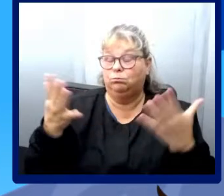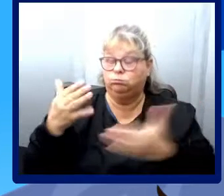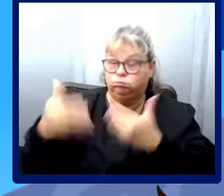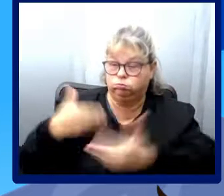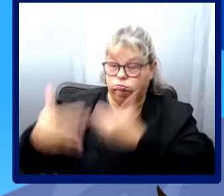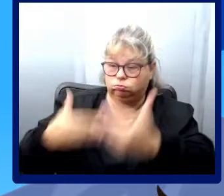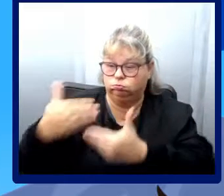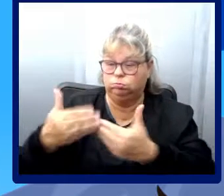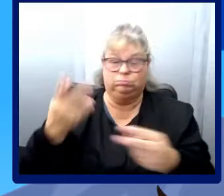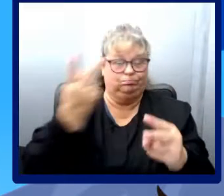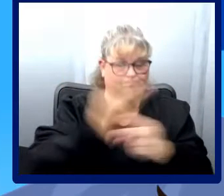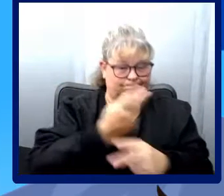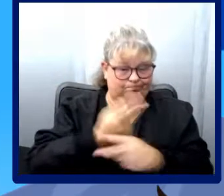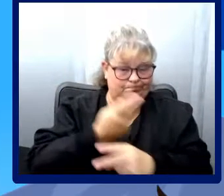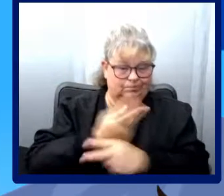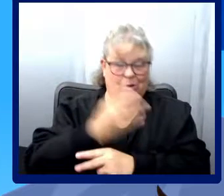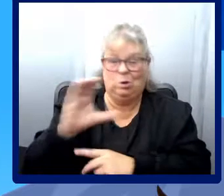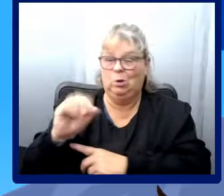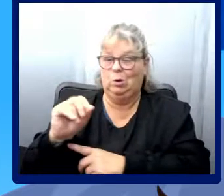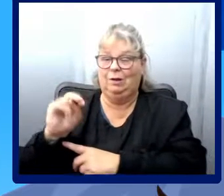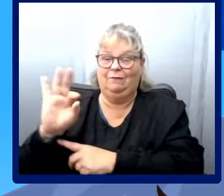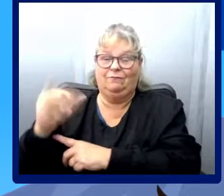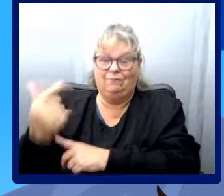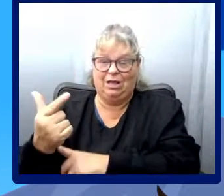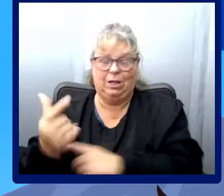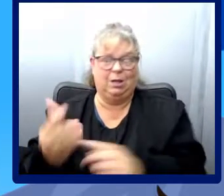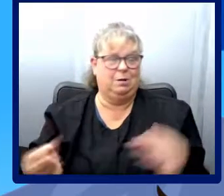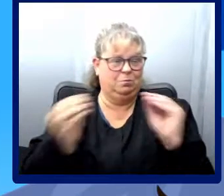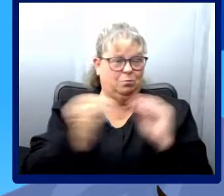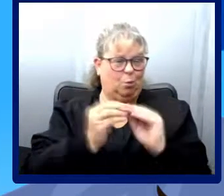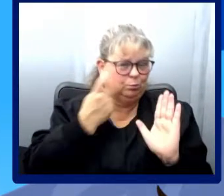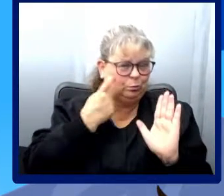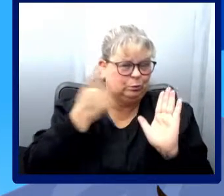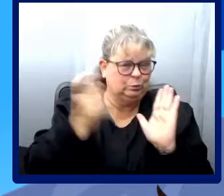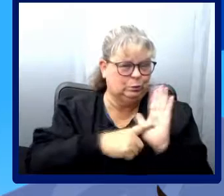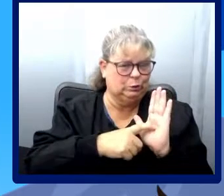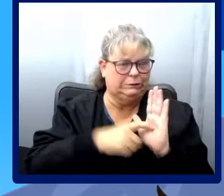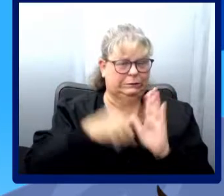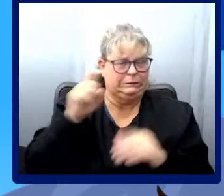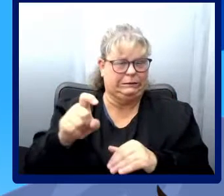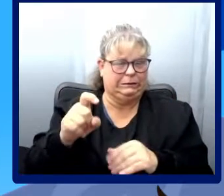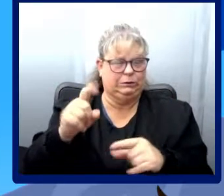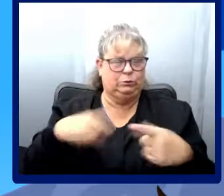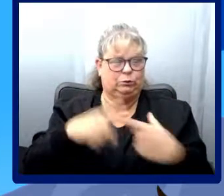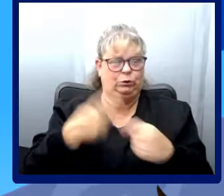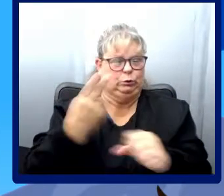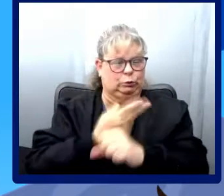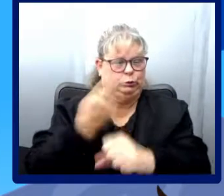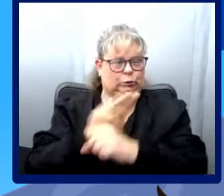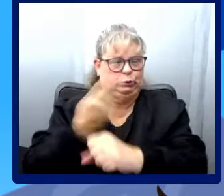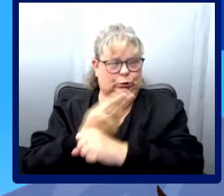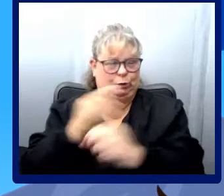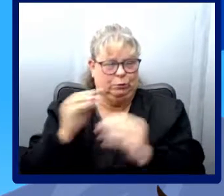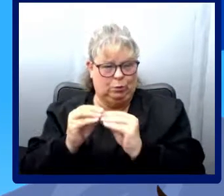en torno a las condiciones de activación se hicieron evidentes cuanto más se usaba esta herramienta. Salesforce trató de introducir mejoras,